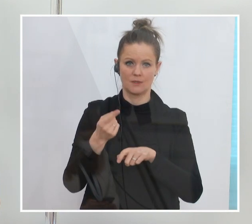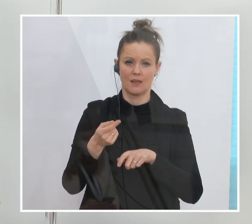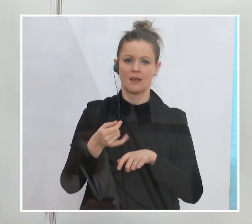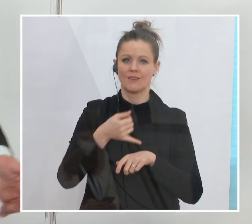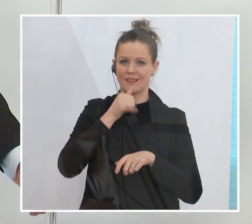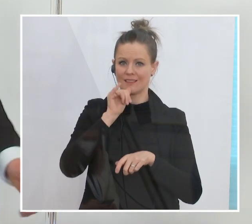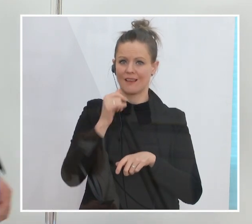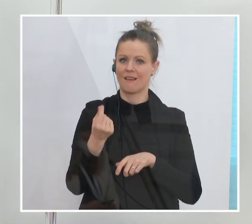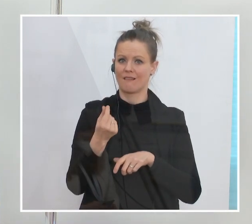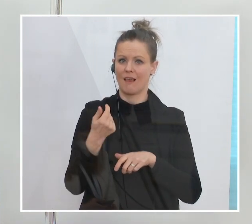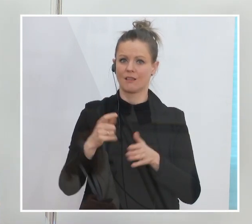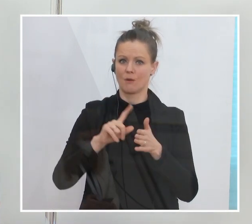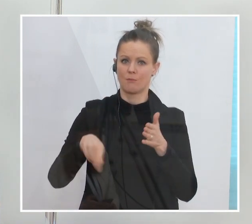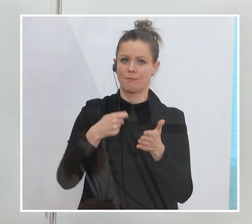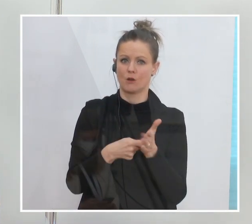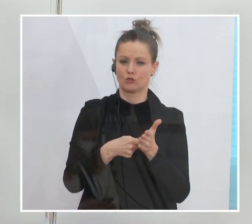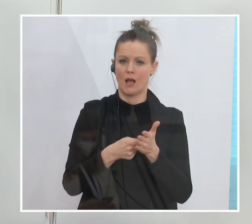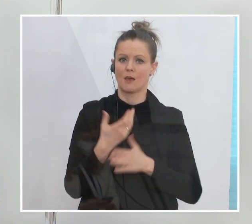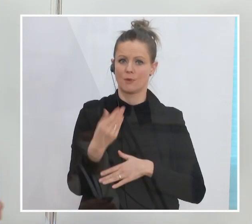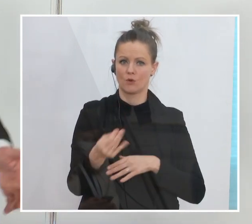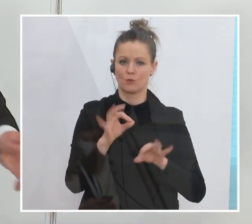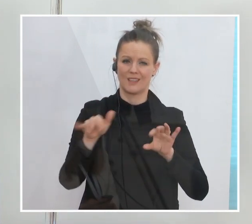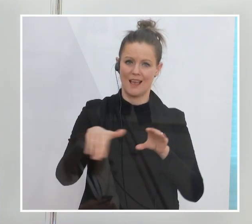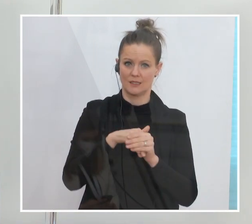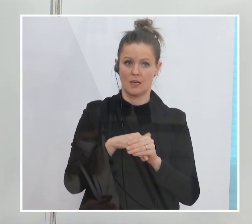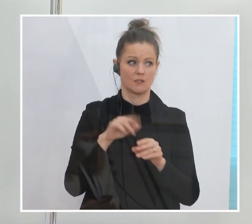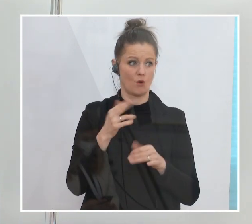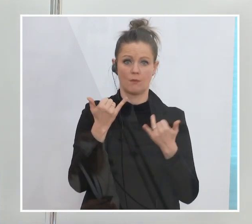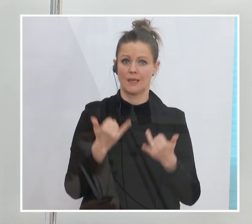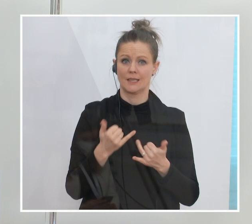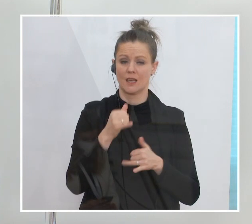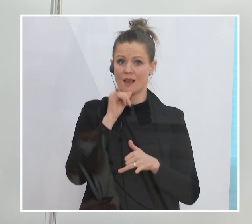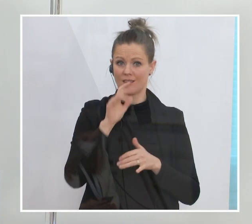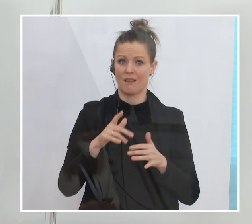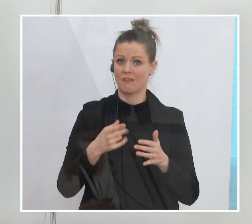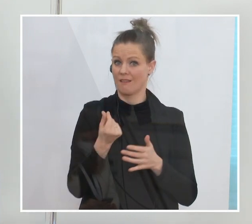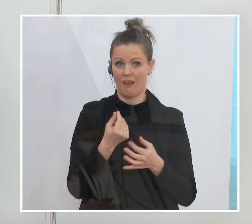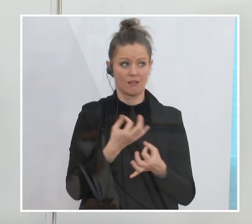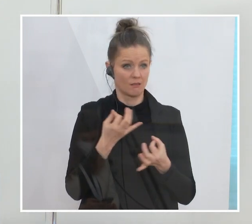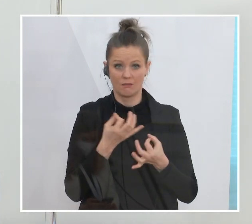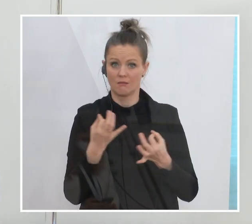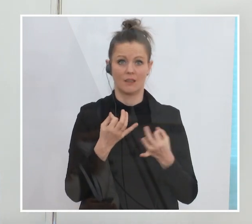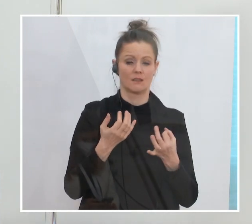bekommen oder einen Ersatz dafür, weil es ja jetzt kein Trinkgeld gibt, das immerhin auch 175